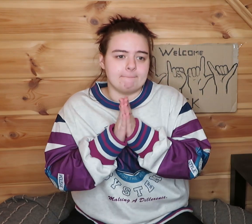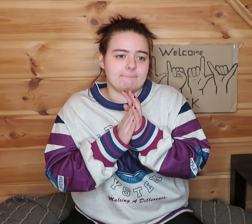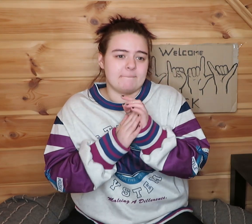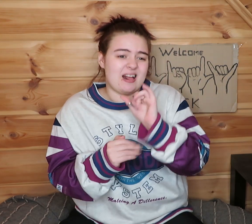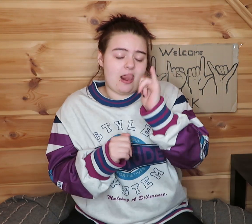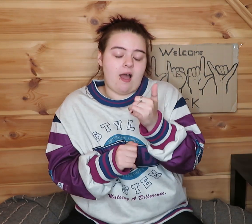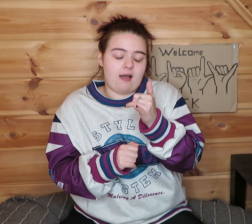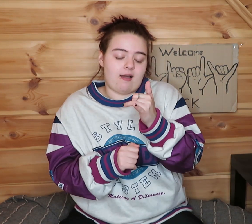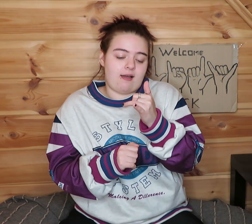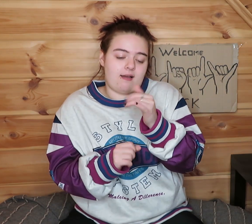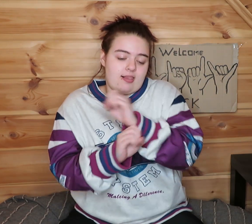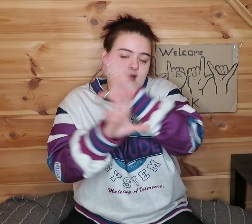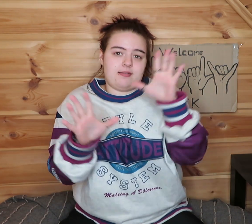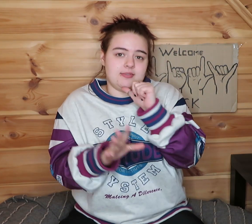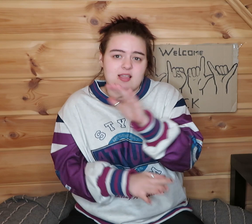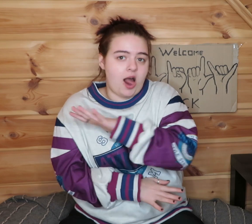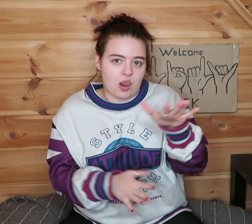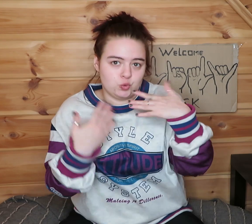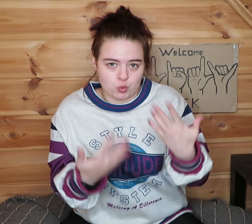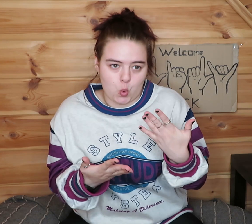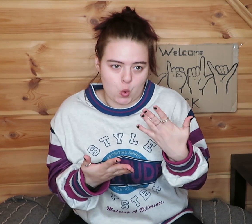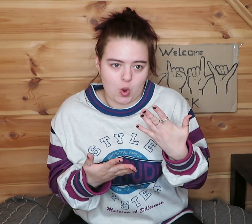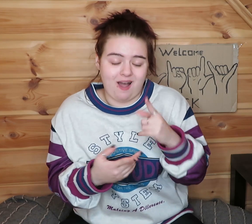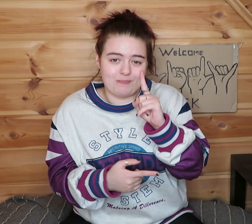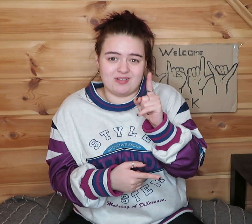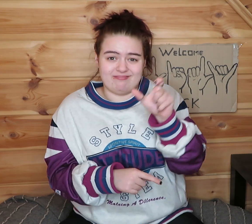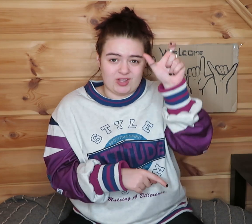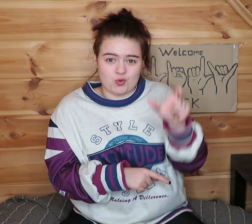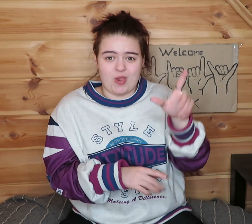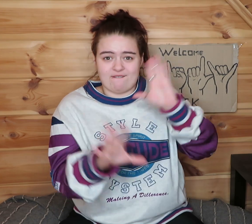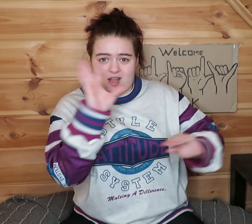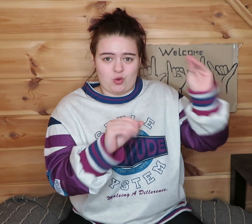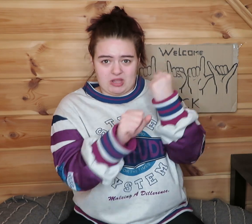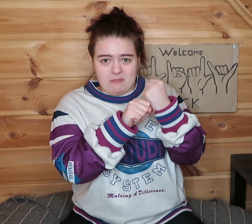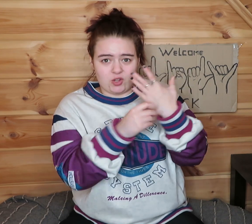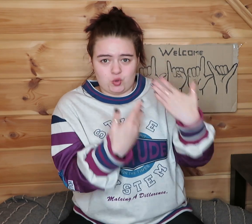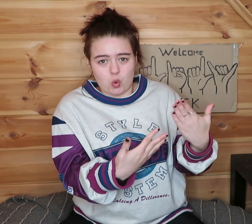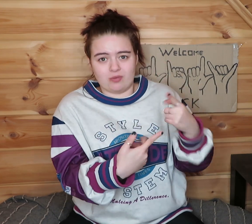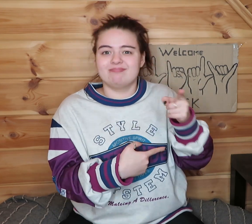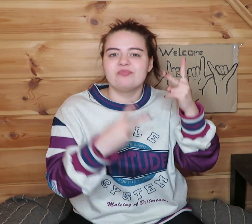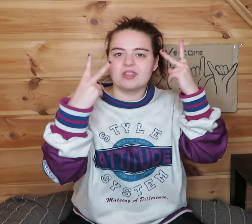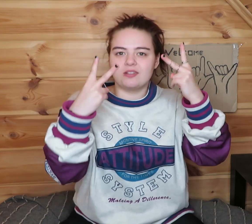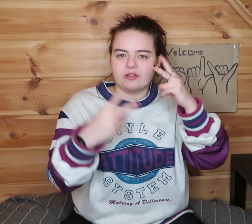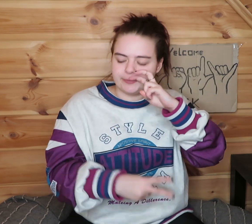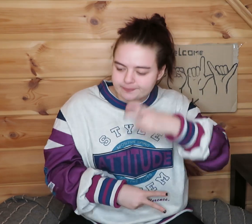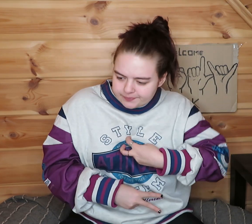Klar sind nicht alle so! Aber Personen haben solche Erfahrung gemacht. Das ist wichtig!